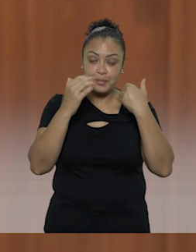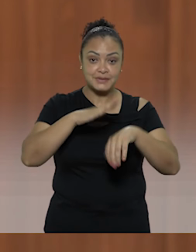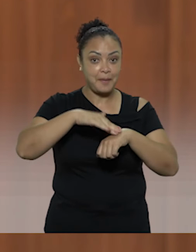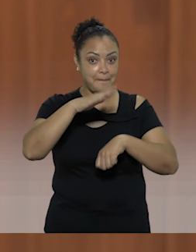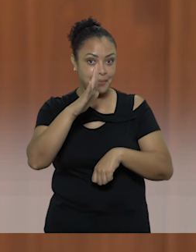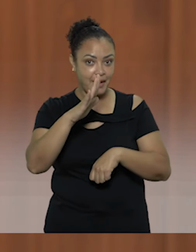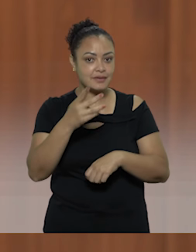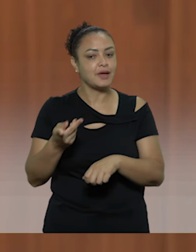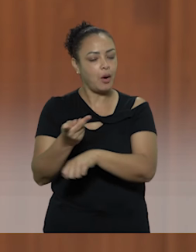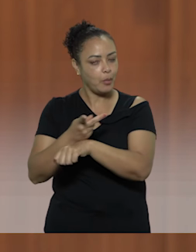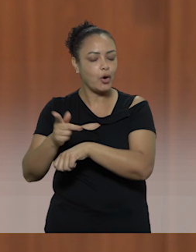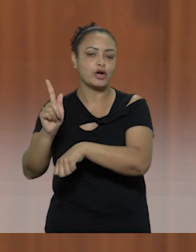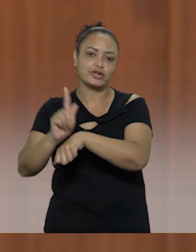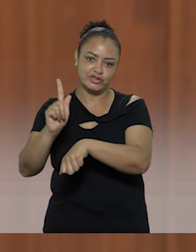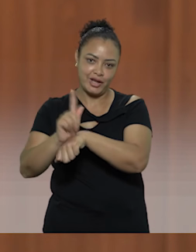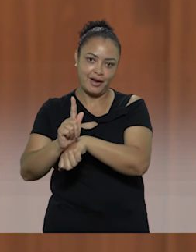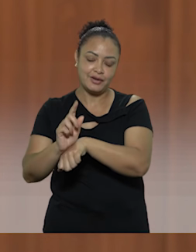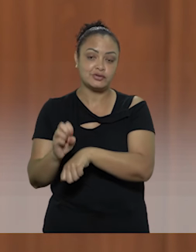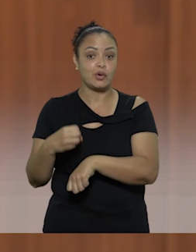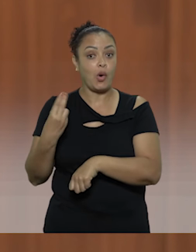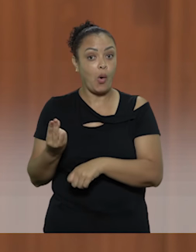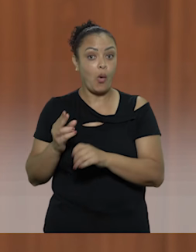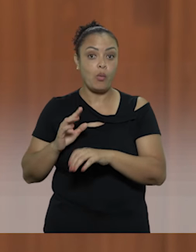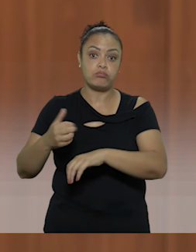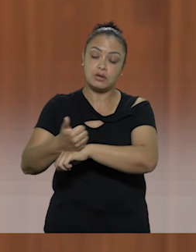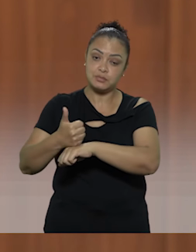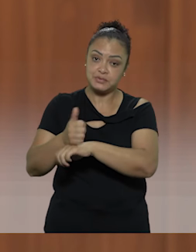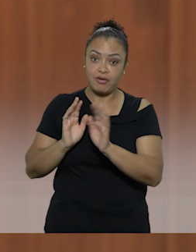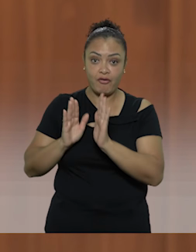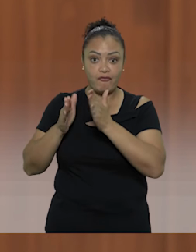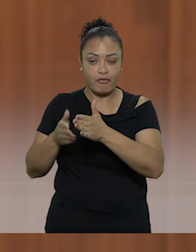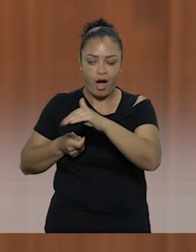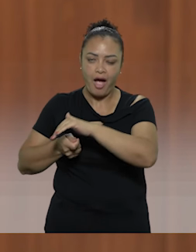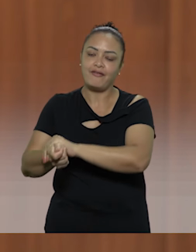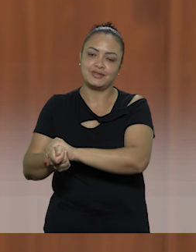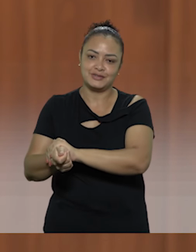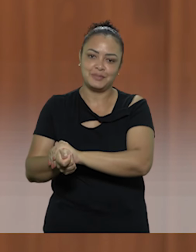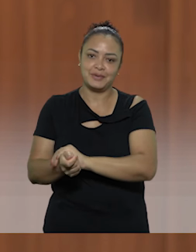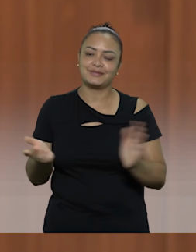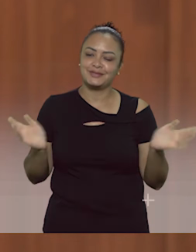Fale com o seu gerente de relacionamento ou com o seu especialista de investimentos. Por hoje é só! Tchau!